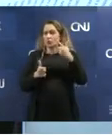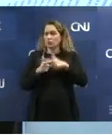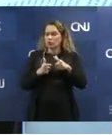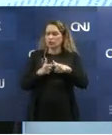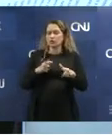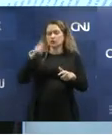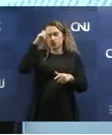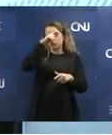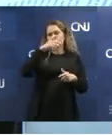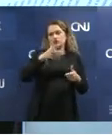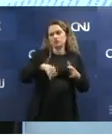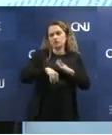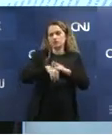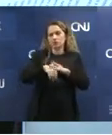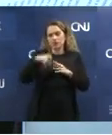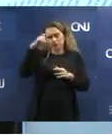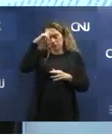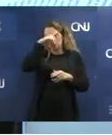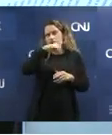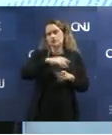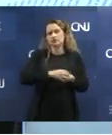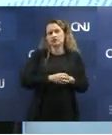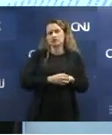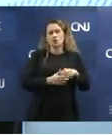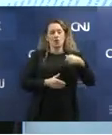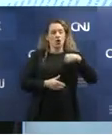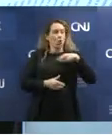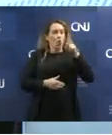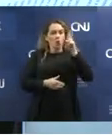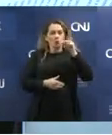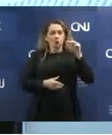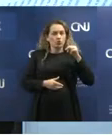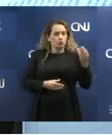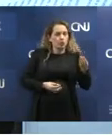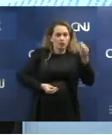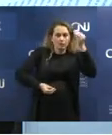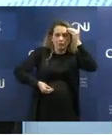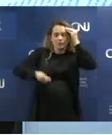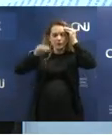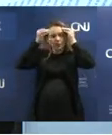jamais me teria passado pela mente trazer um processo deste naipe.